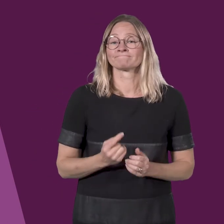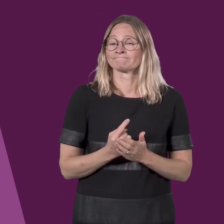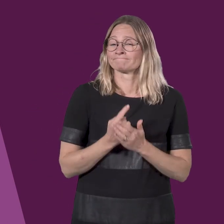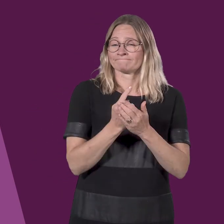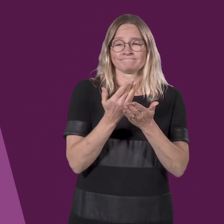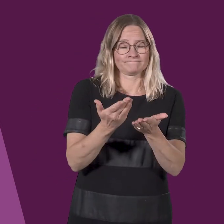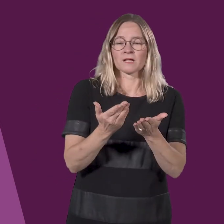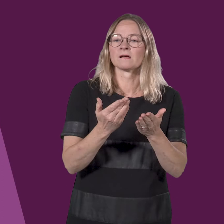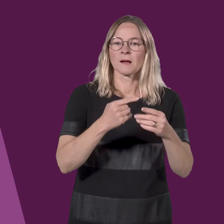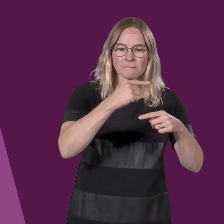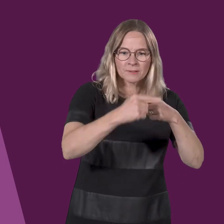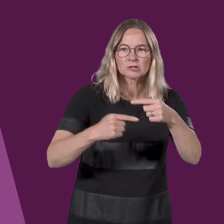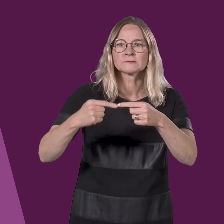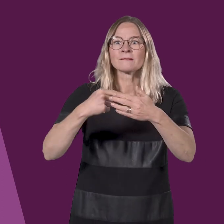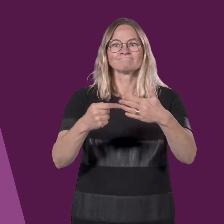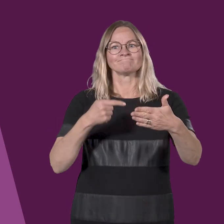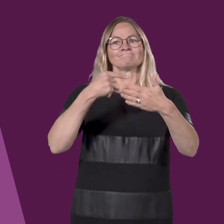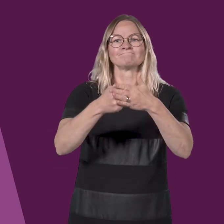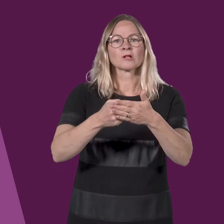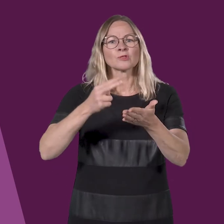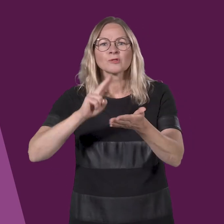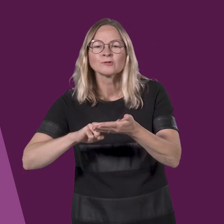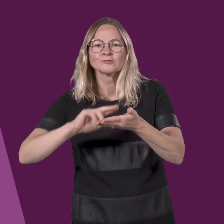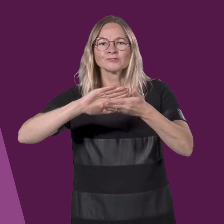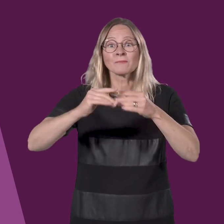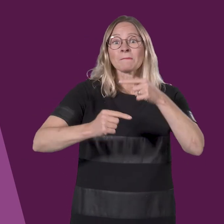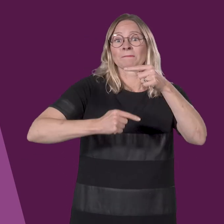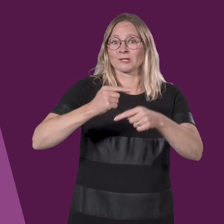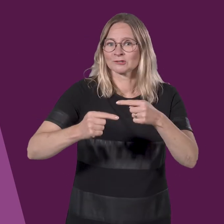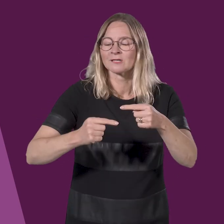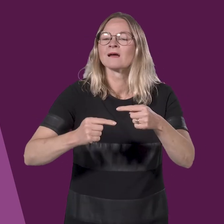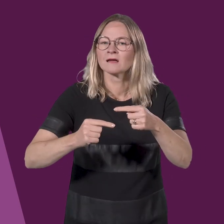Erityisinä kynnyskysymyksinä on prosessin nimeäminen totuus- ja sovintoprosessiksi,